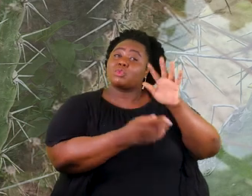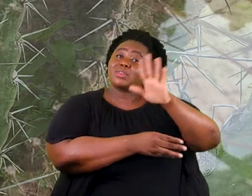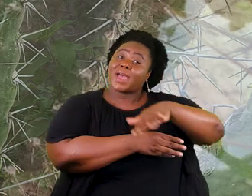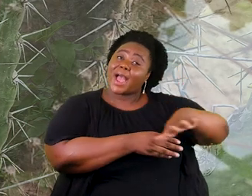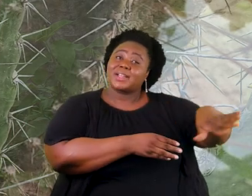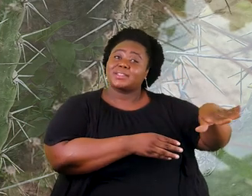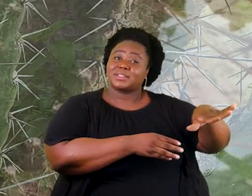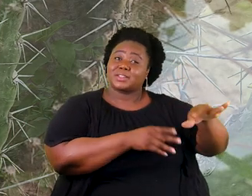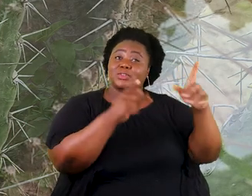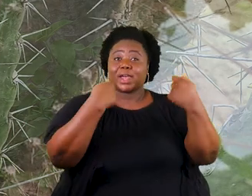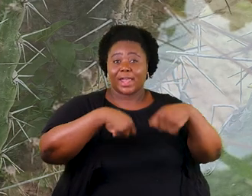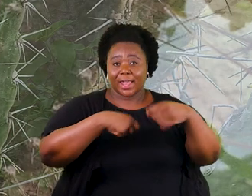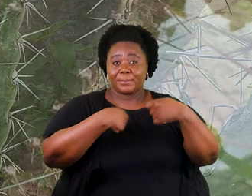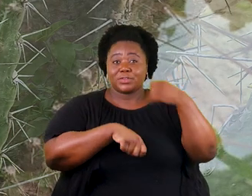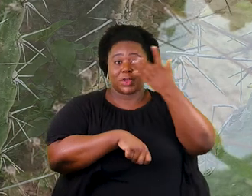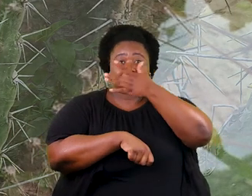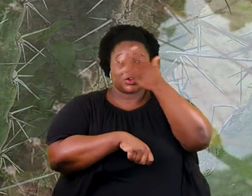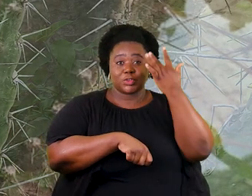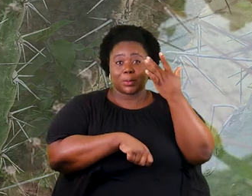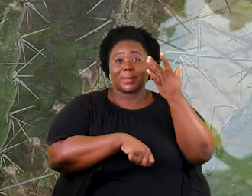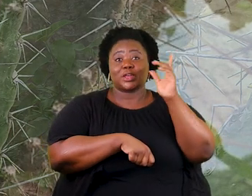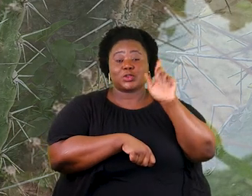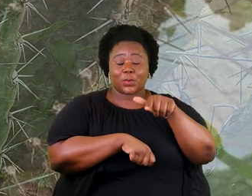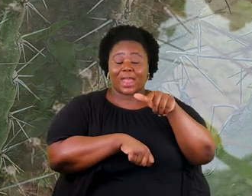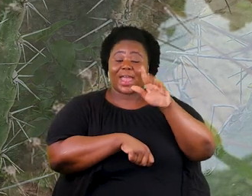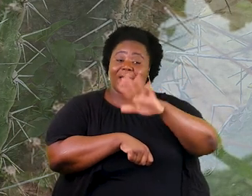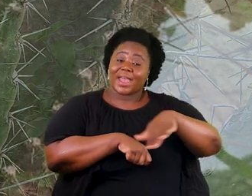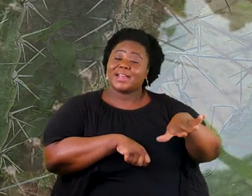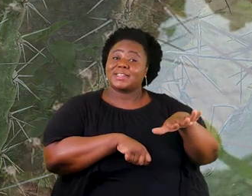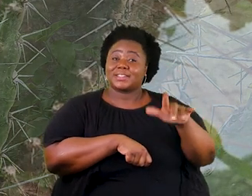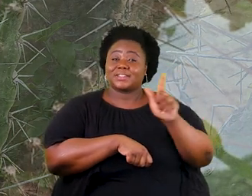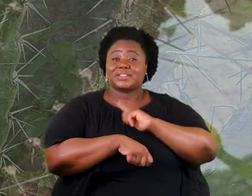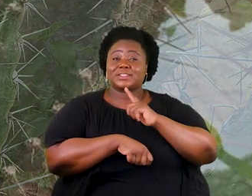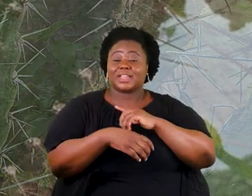que precisam de pessoas crianceiras que tenham a sensibilidade